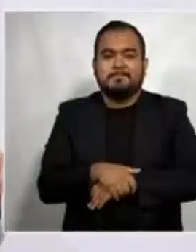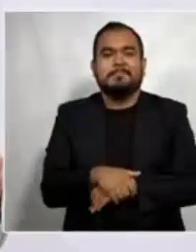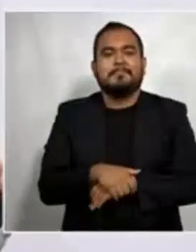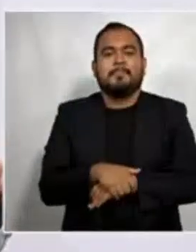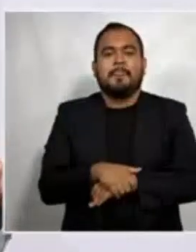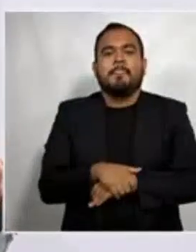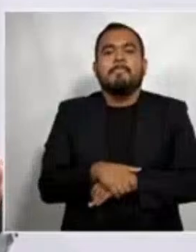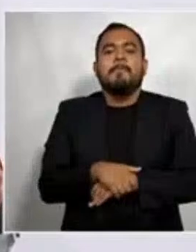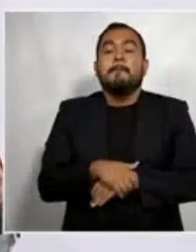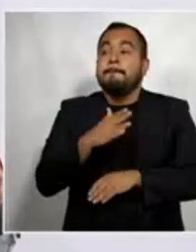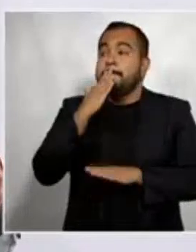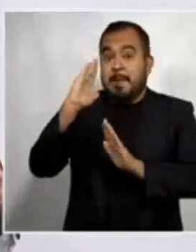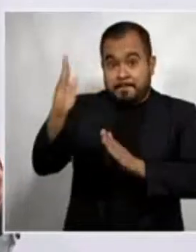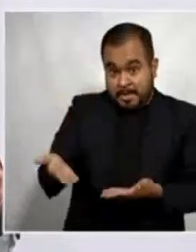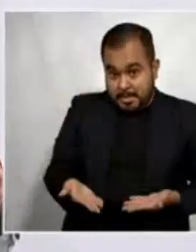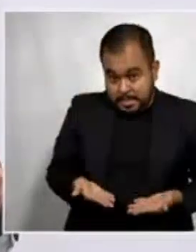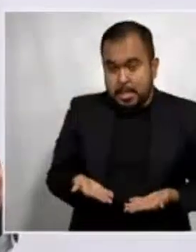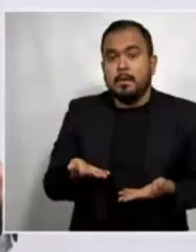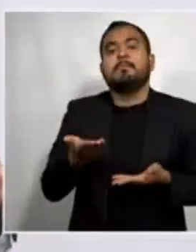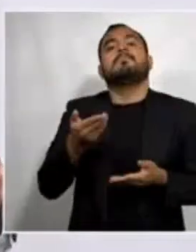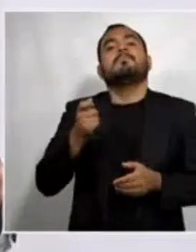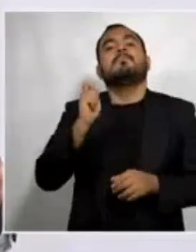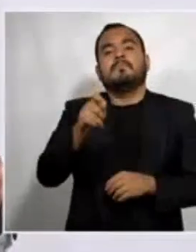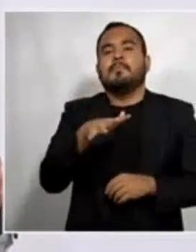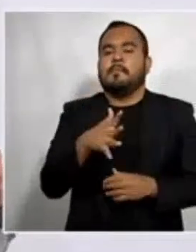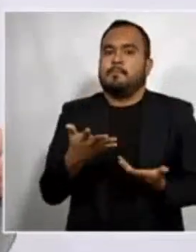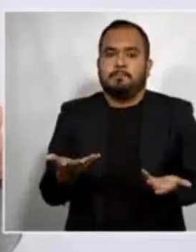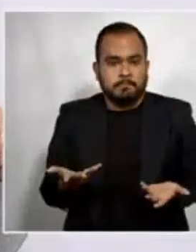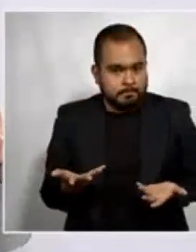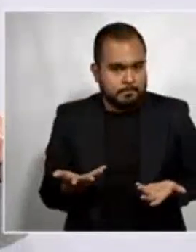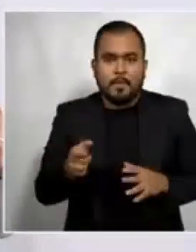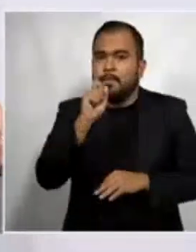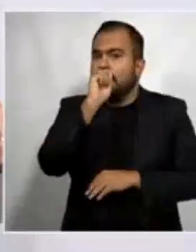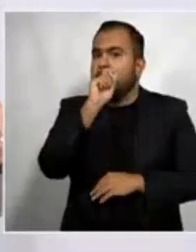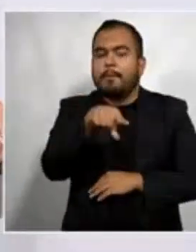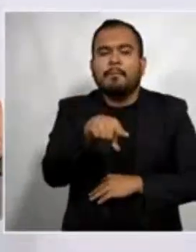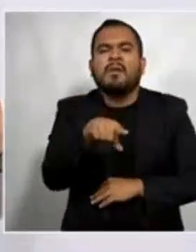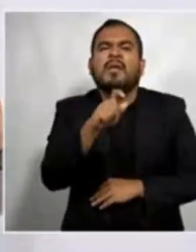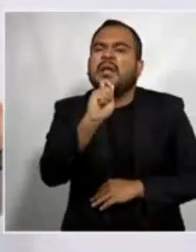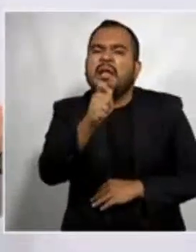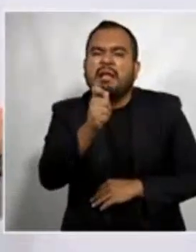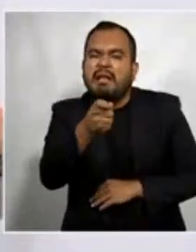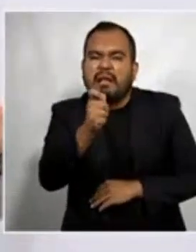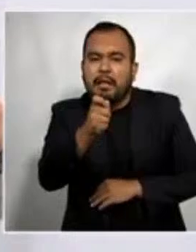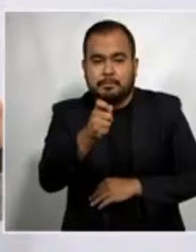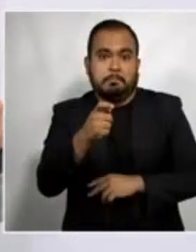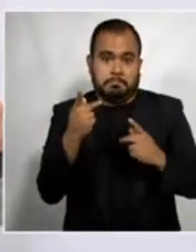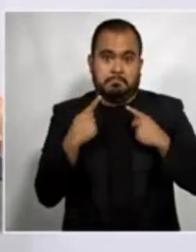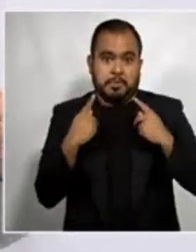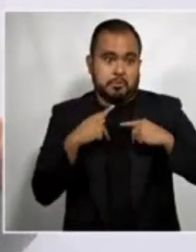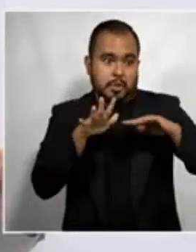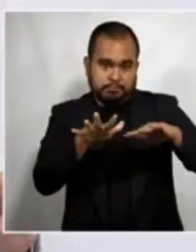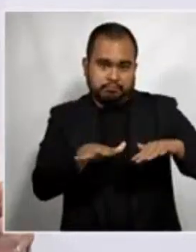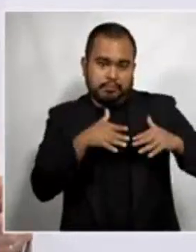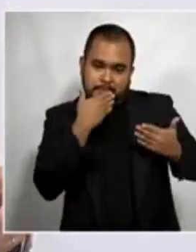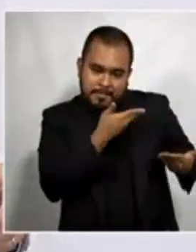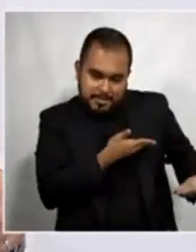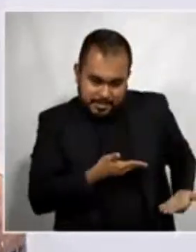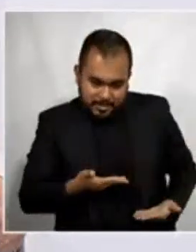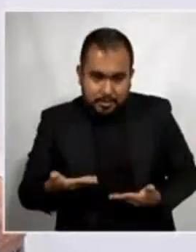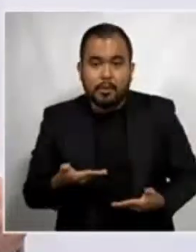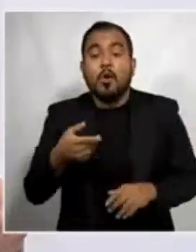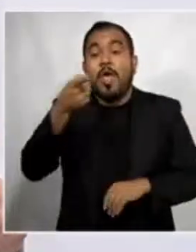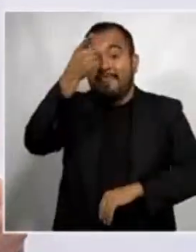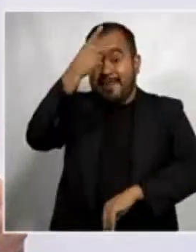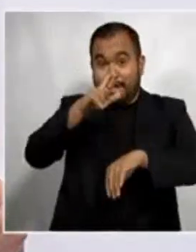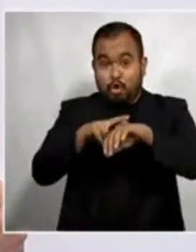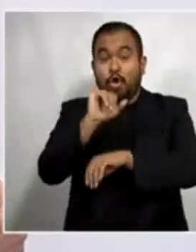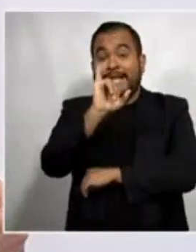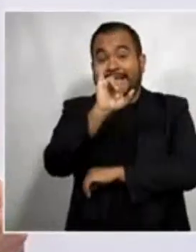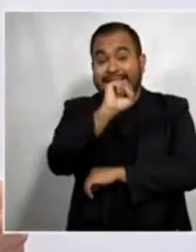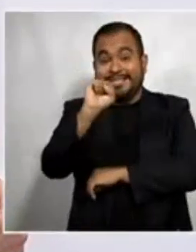Bienvenida a toda la comitiva, también al director, por supuesto, del Iste, a Martí Bat.